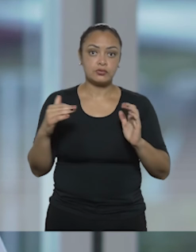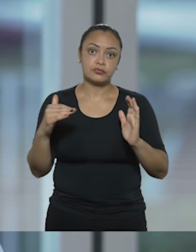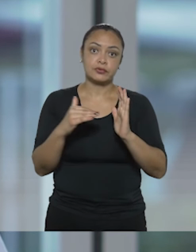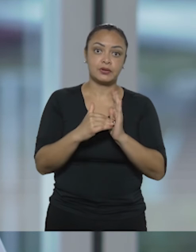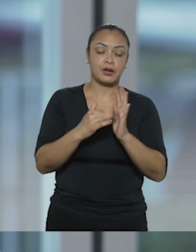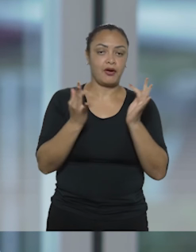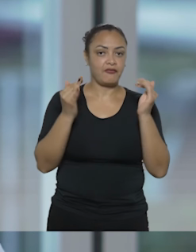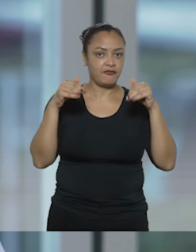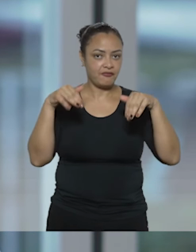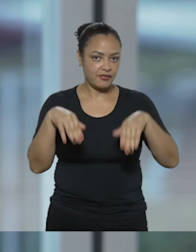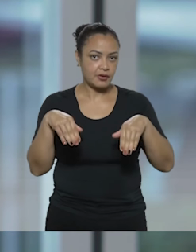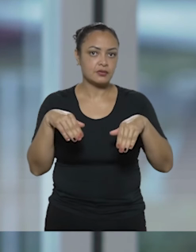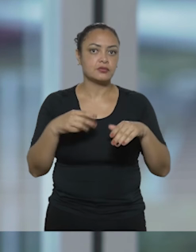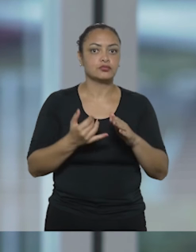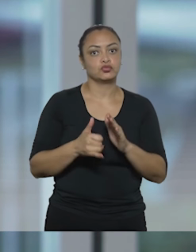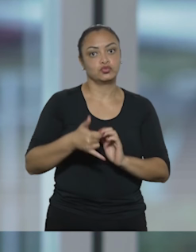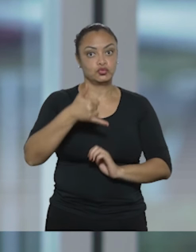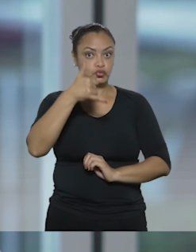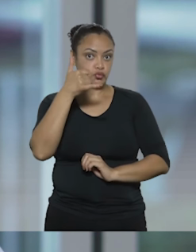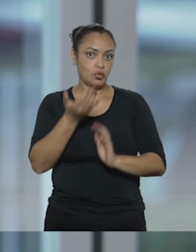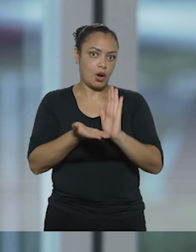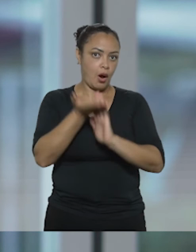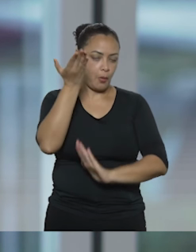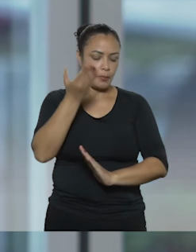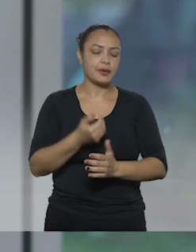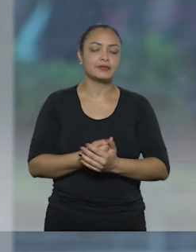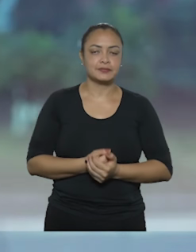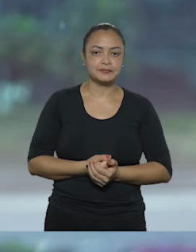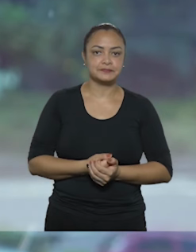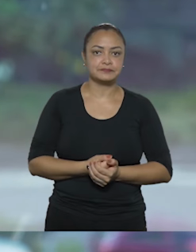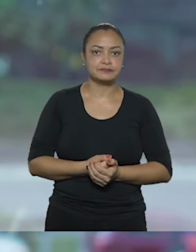do ciclo de alta da taxa de juros no Brasil.